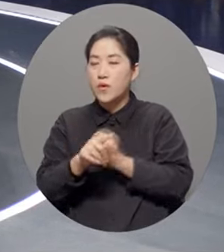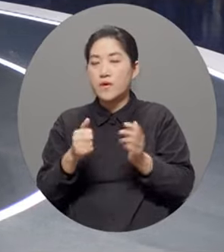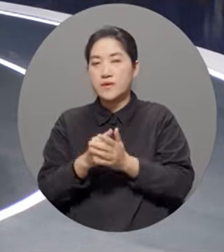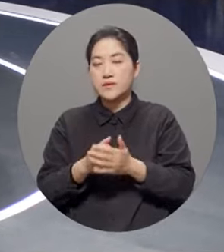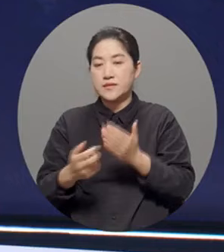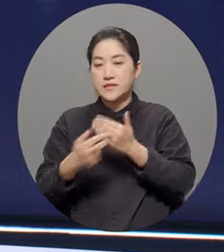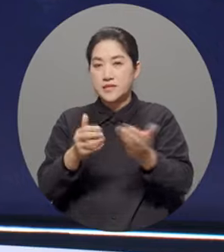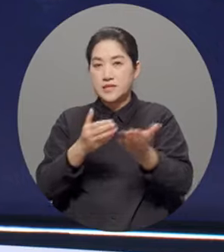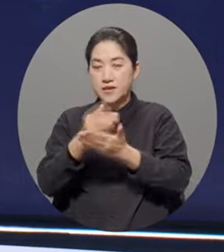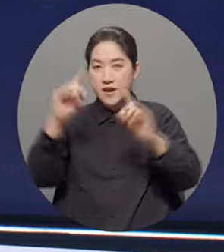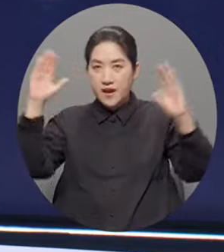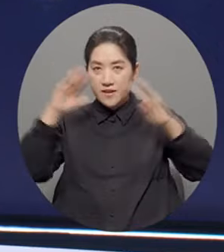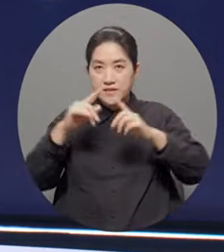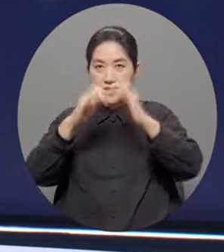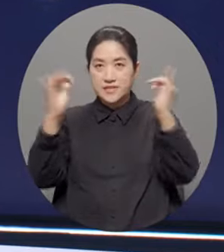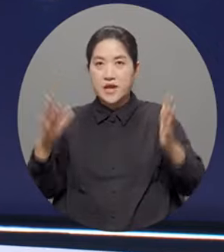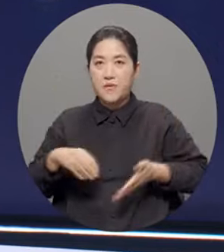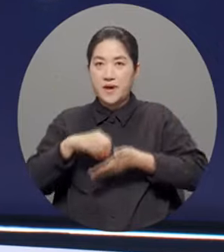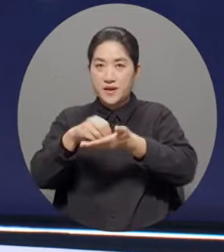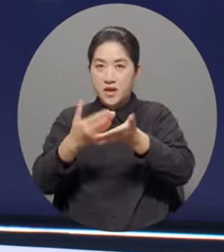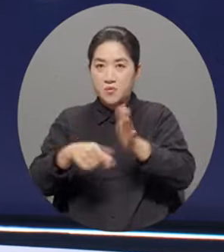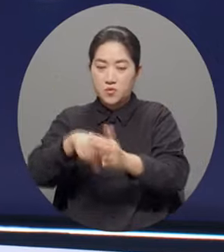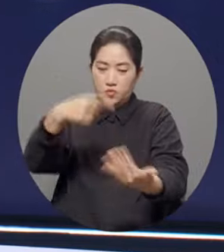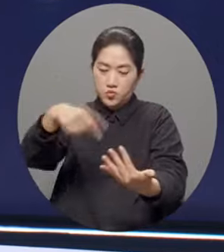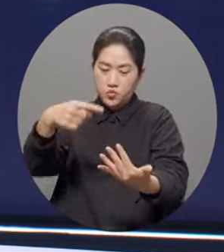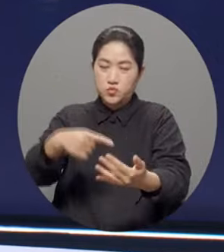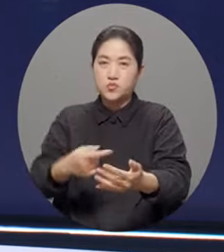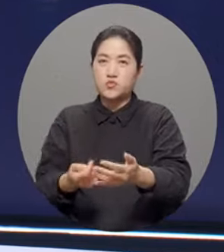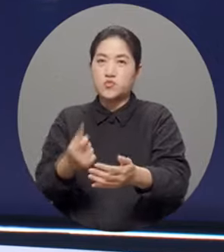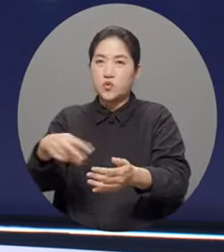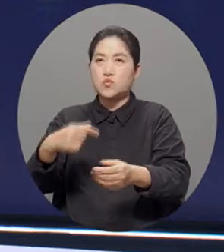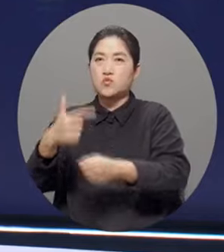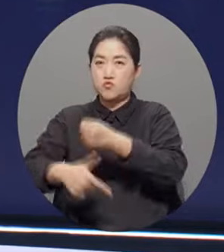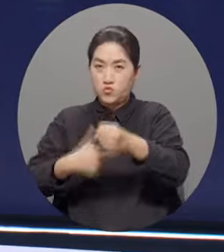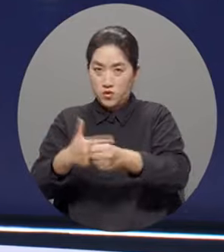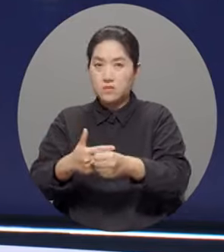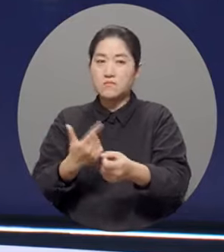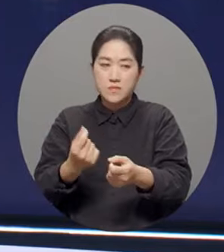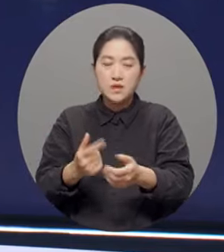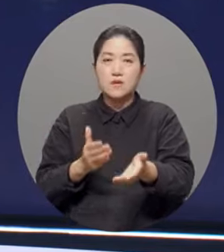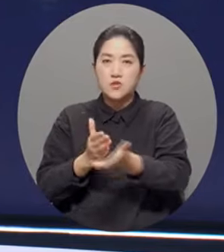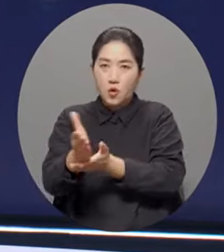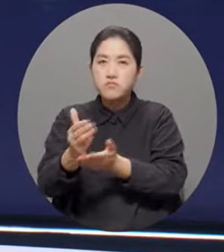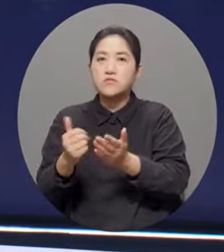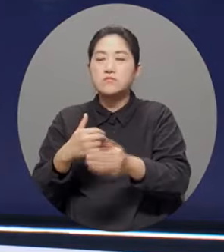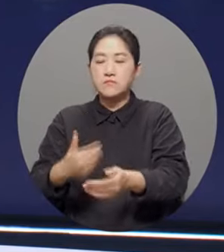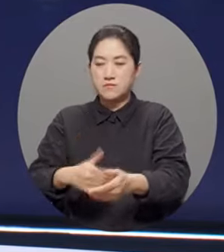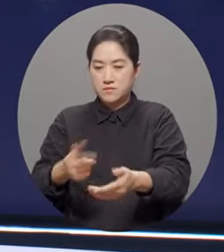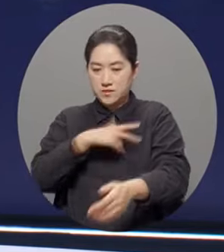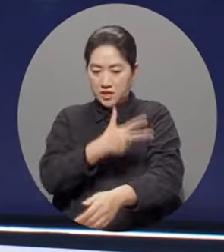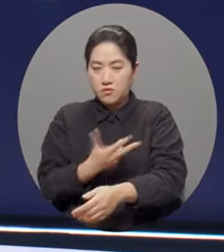(기자) 의대 신입생이 사회에 나가려면 교육에 적어도 6년이 필요하죠. (앵커) 그렇죠.